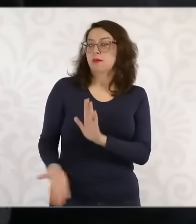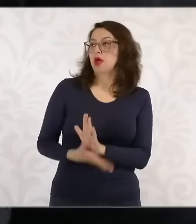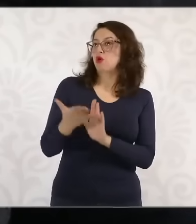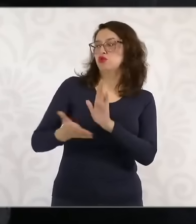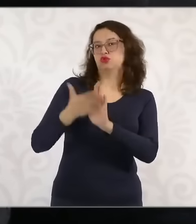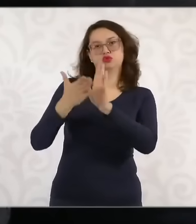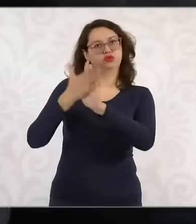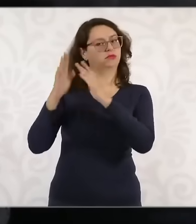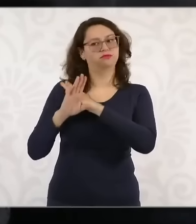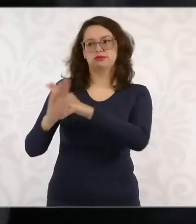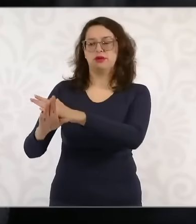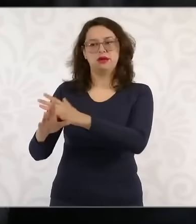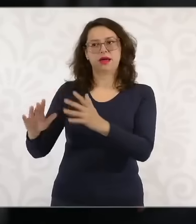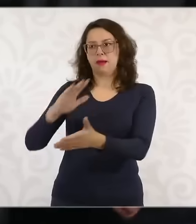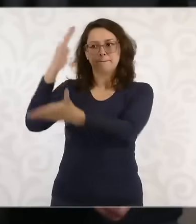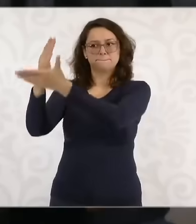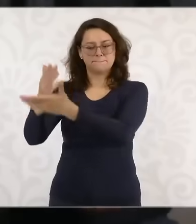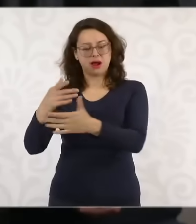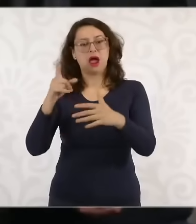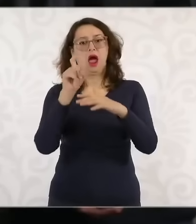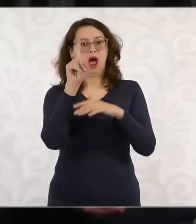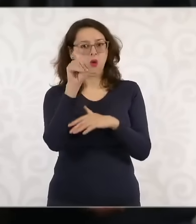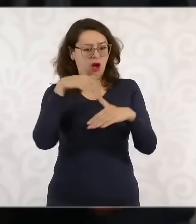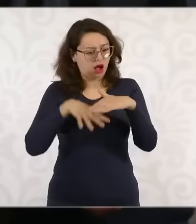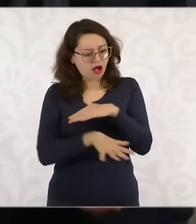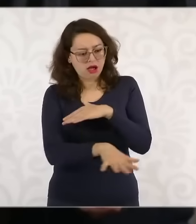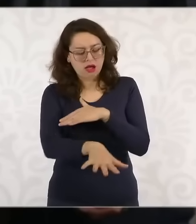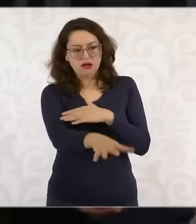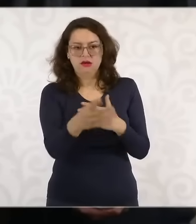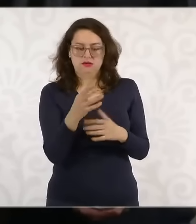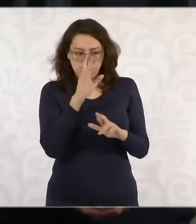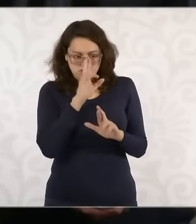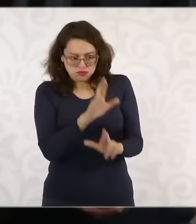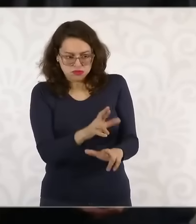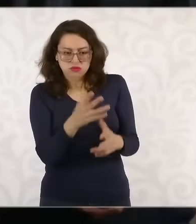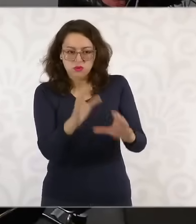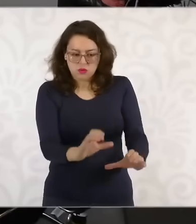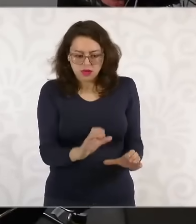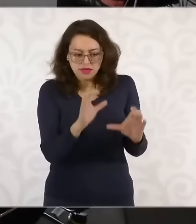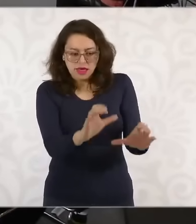vulnerando este recurso natural, sobre todo cuando se realizan edificaciones subterráneas. Eh, me